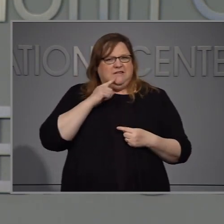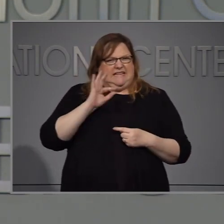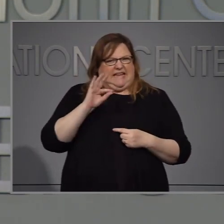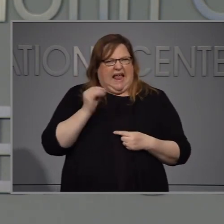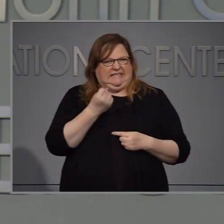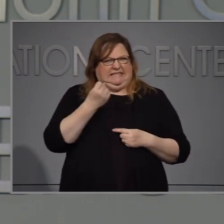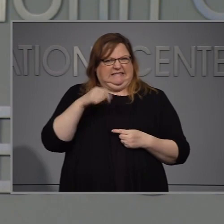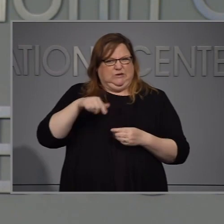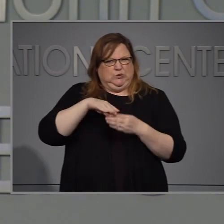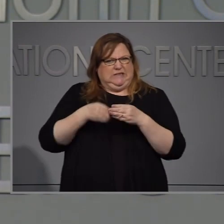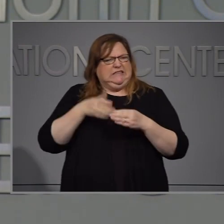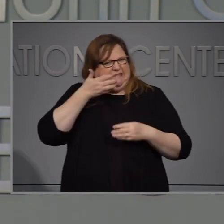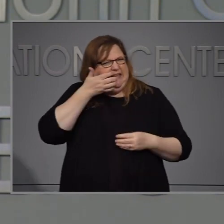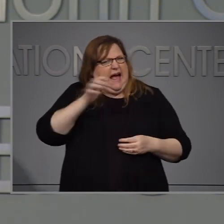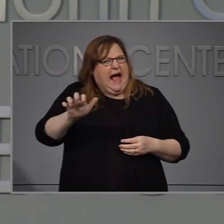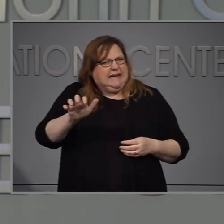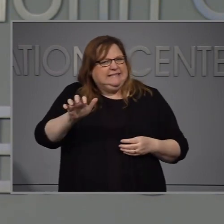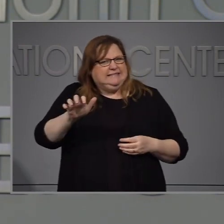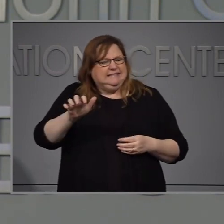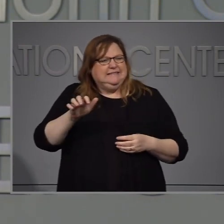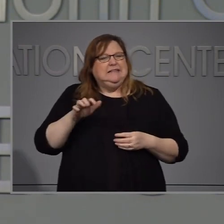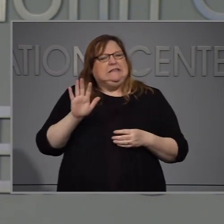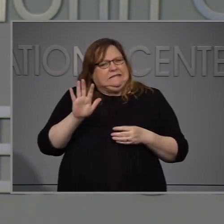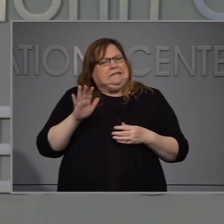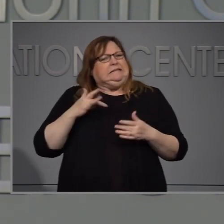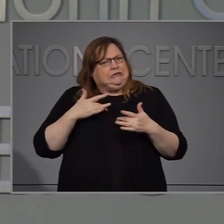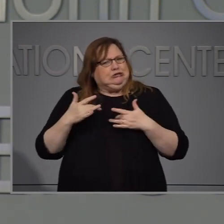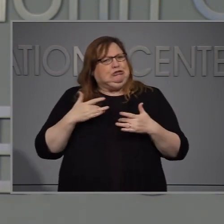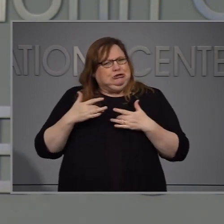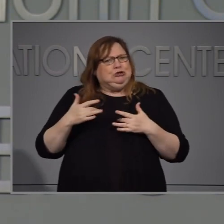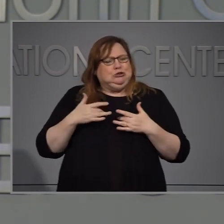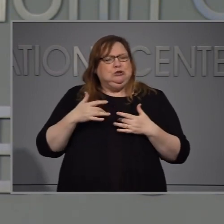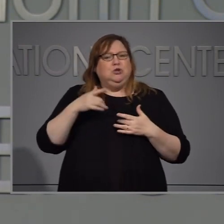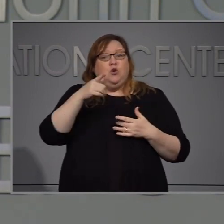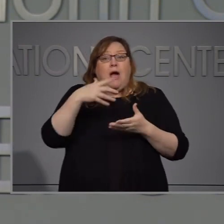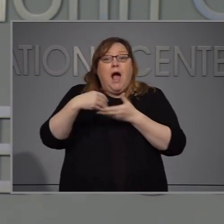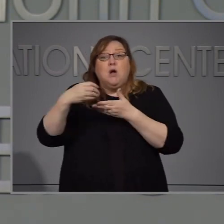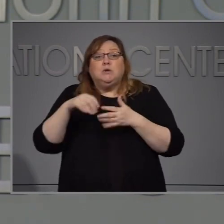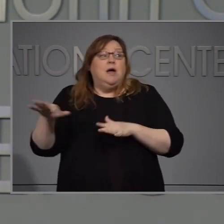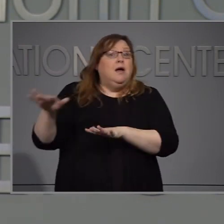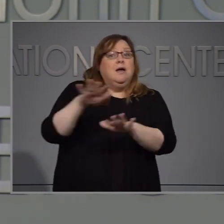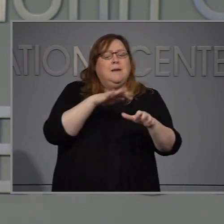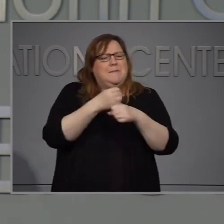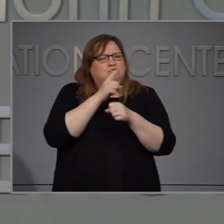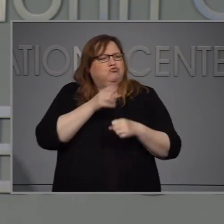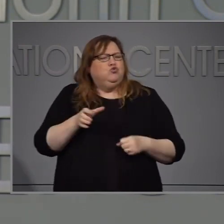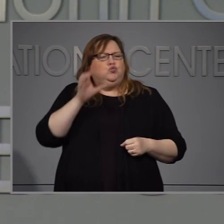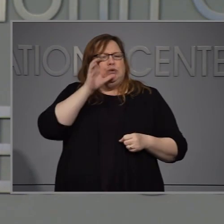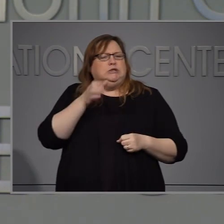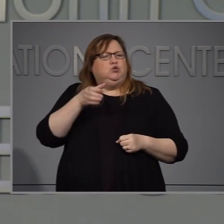preocupantes, y va a estar usted en el exterior manténgase hidratado tomen mucha agua y